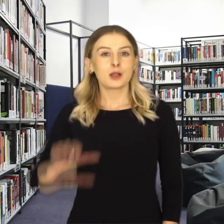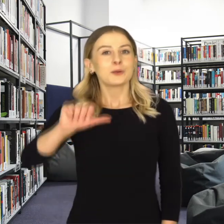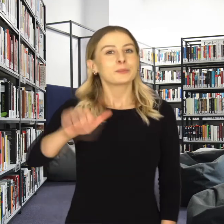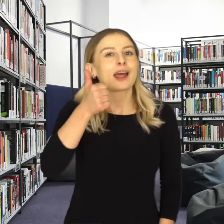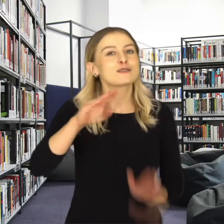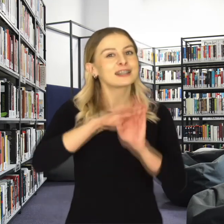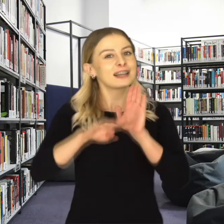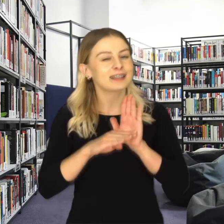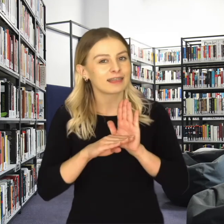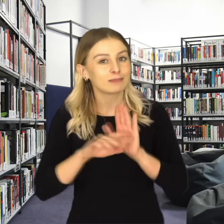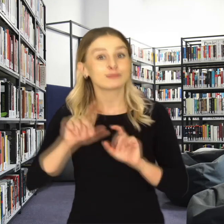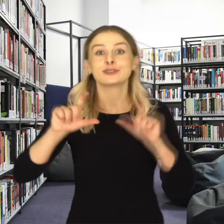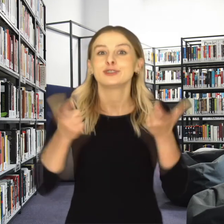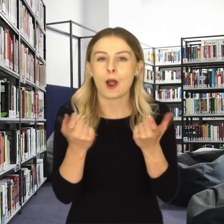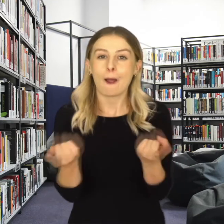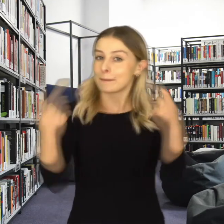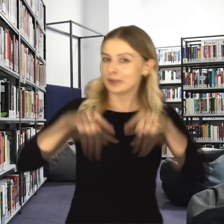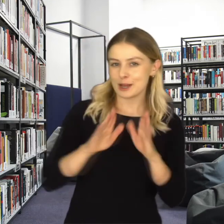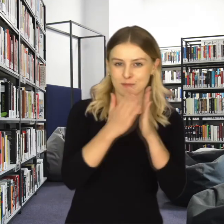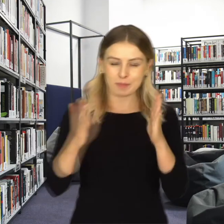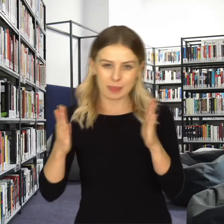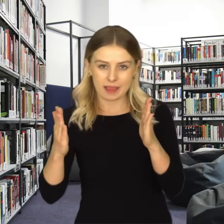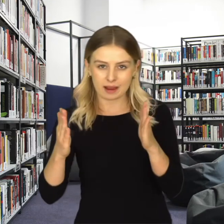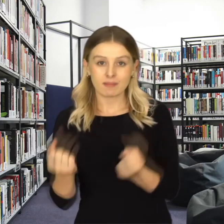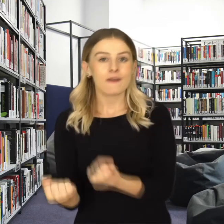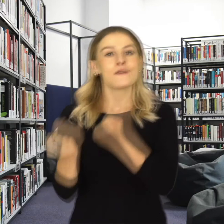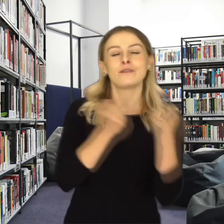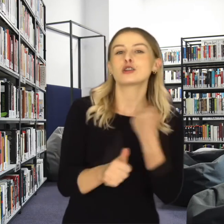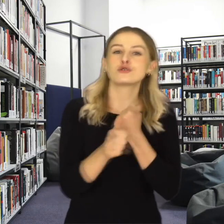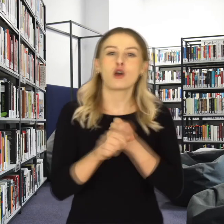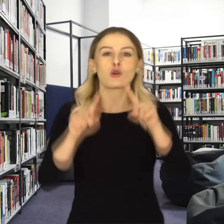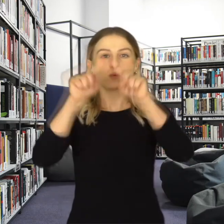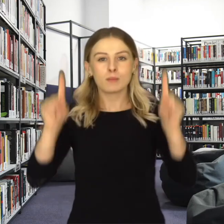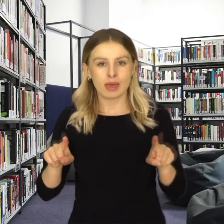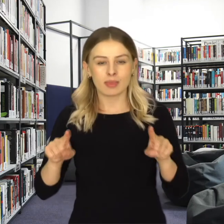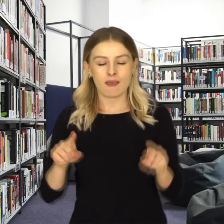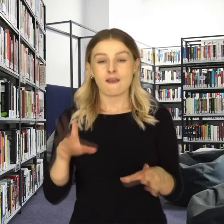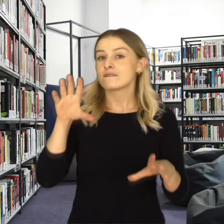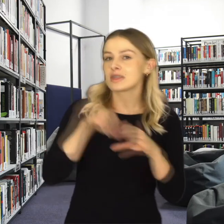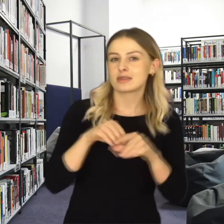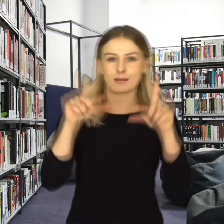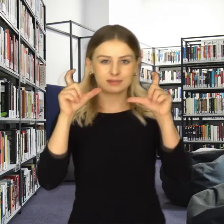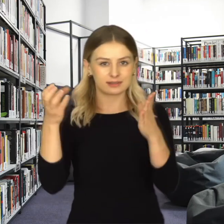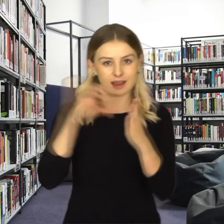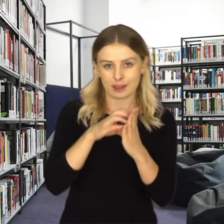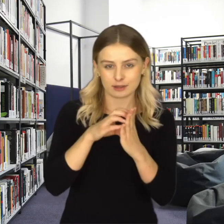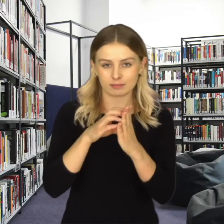Krok 1 - przyjdź do biblioteki. Weź dokument ze zdjęciem